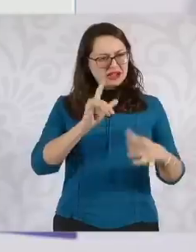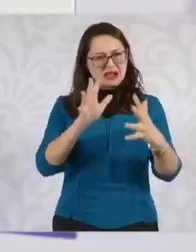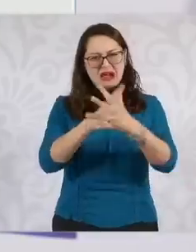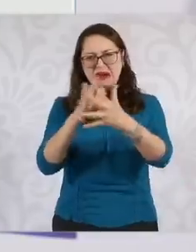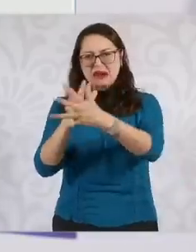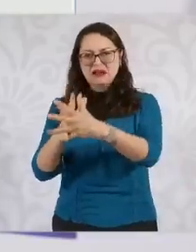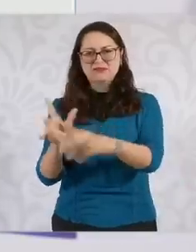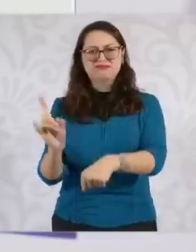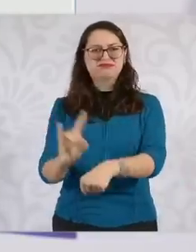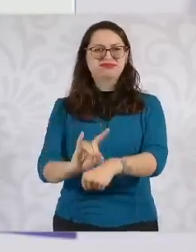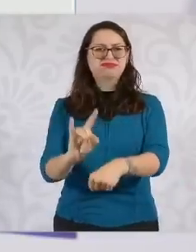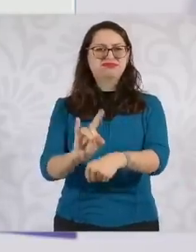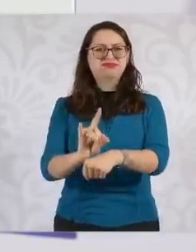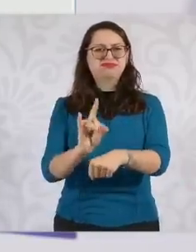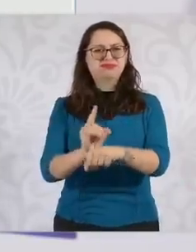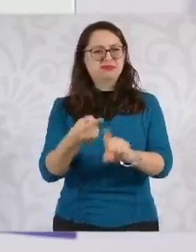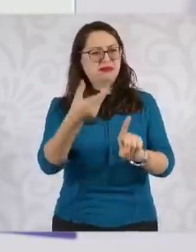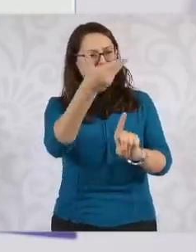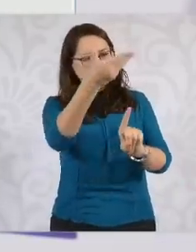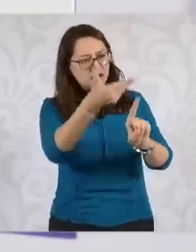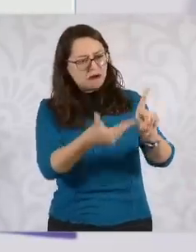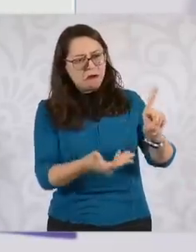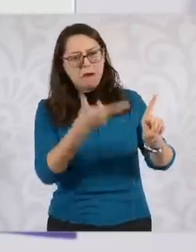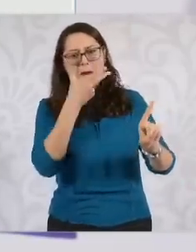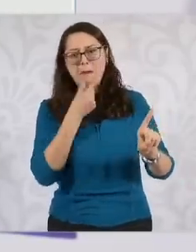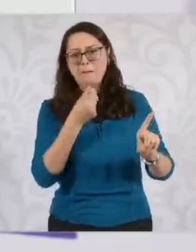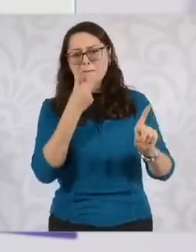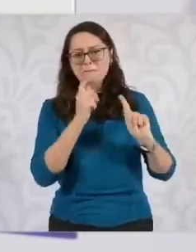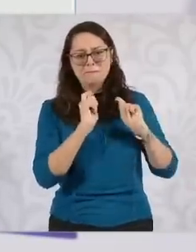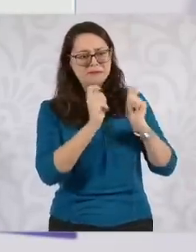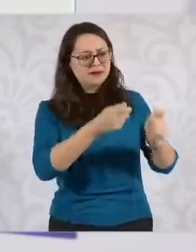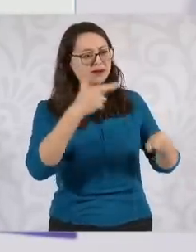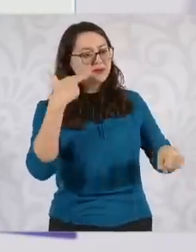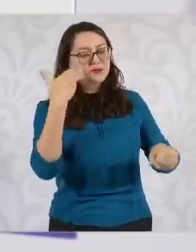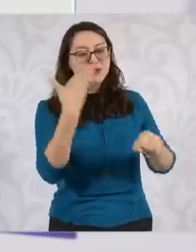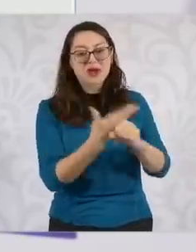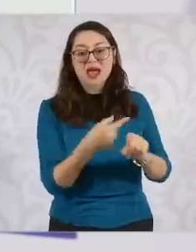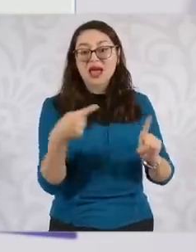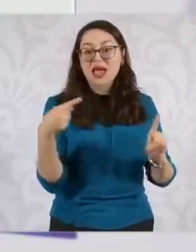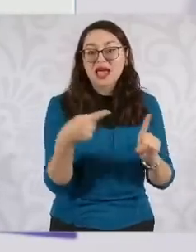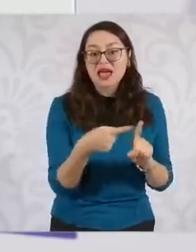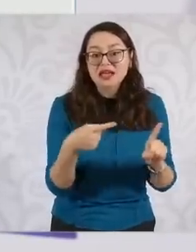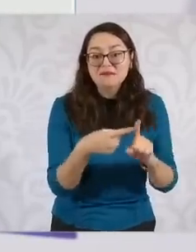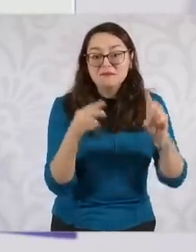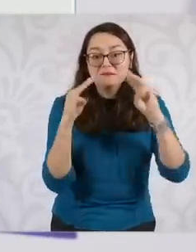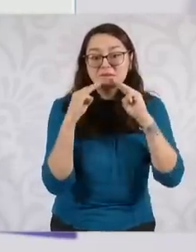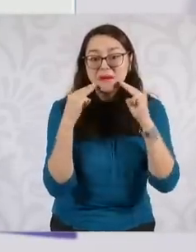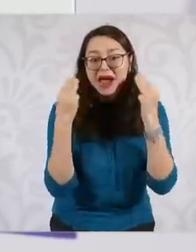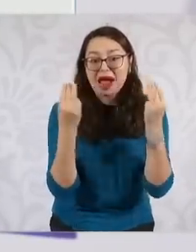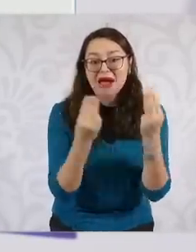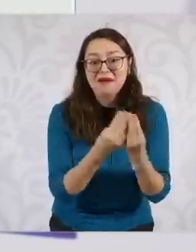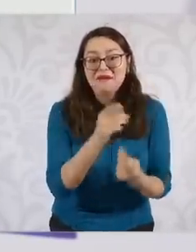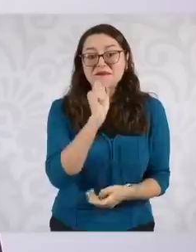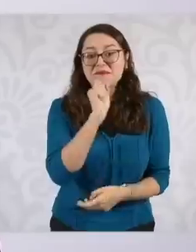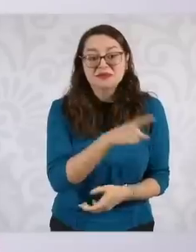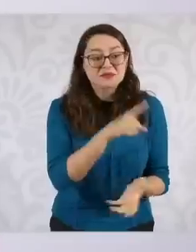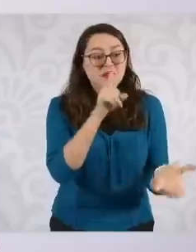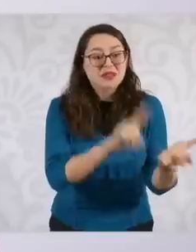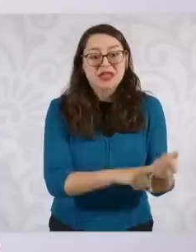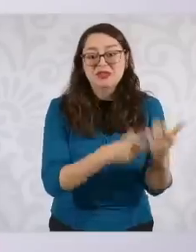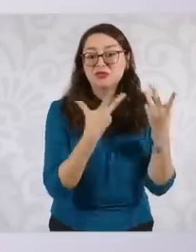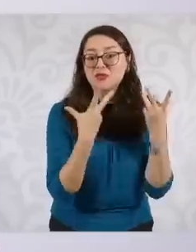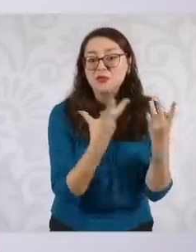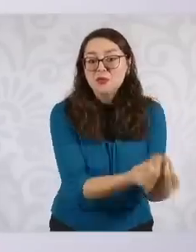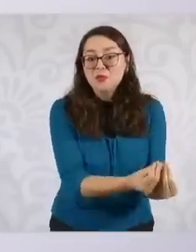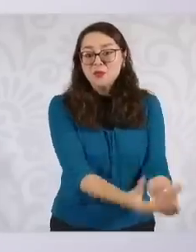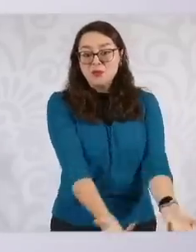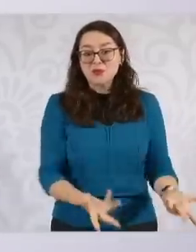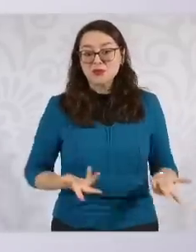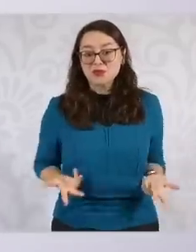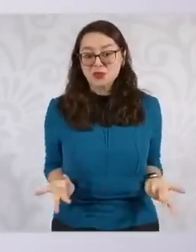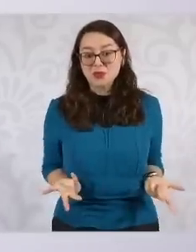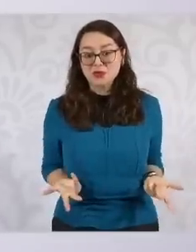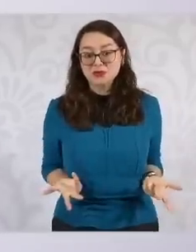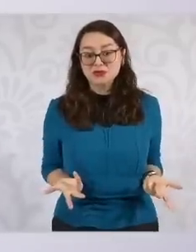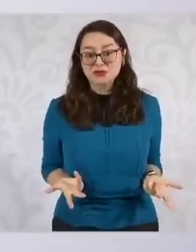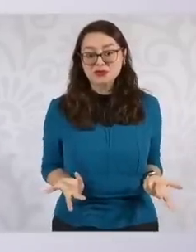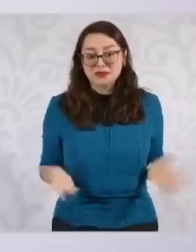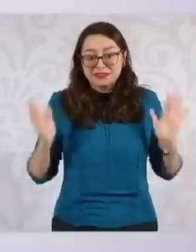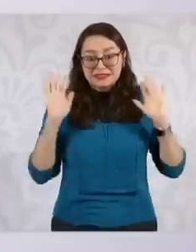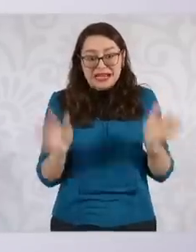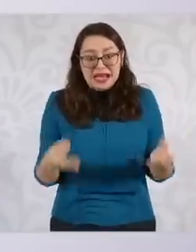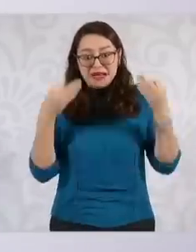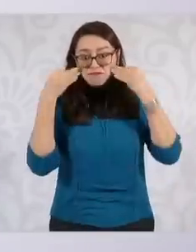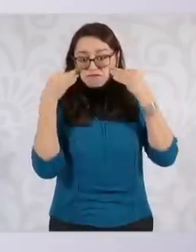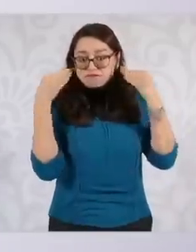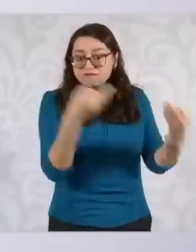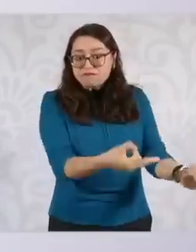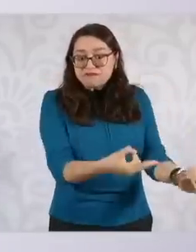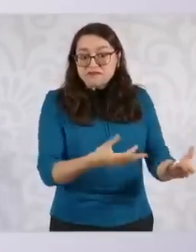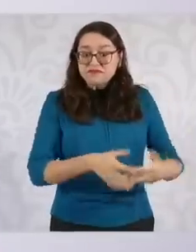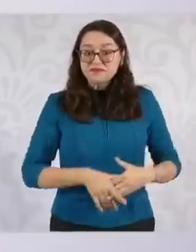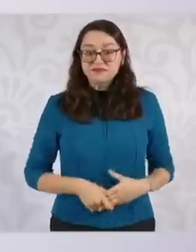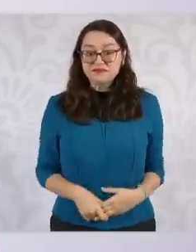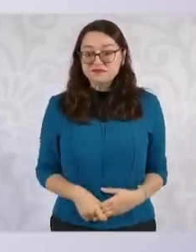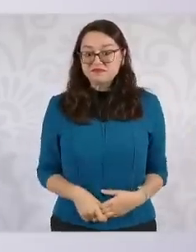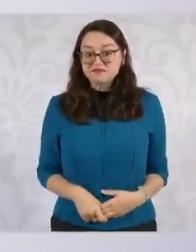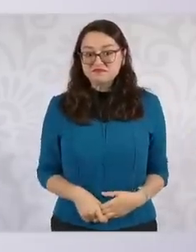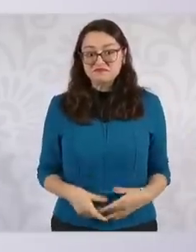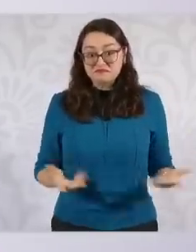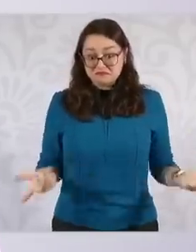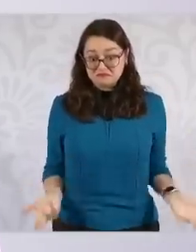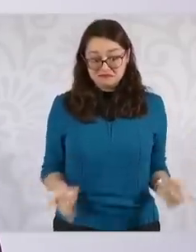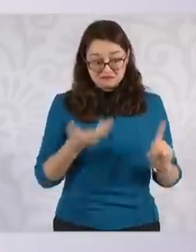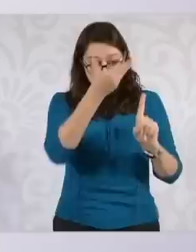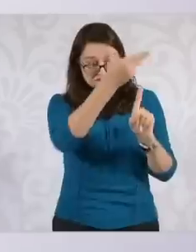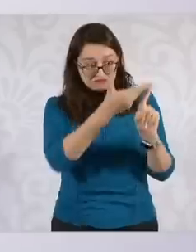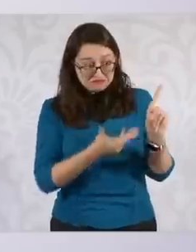responsabilidad lo dice el juez que dicta la sentencia hay diferencia entre este personaje